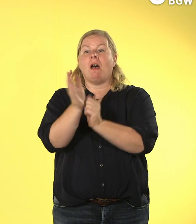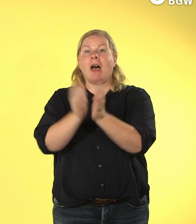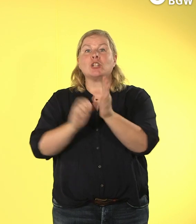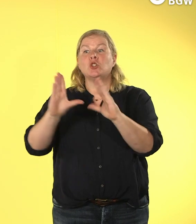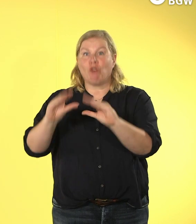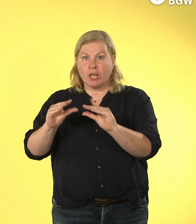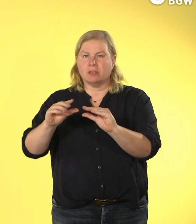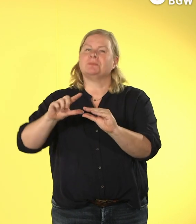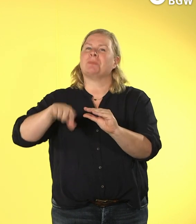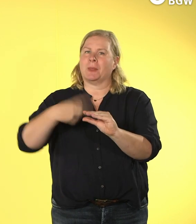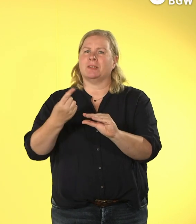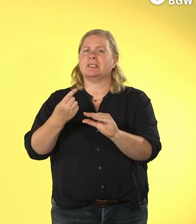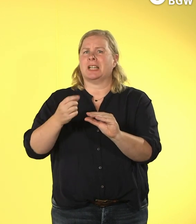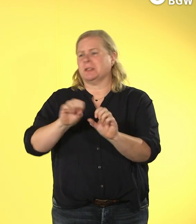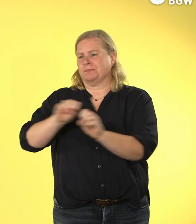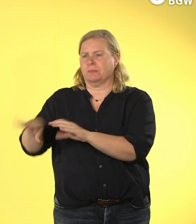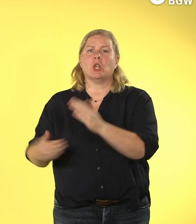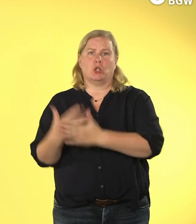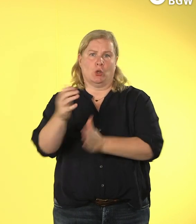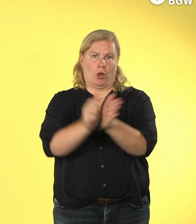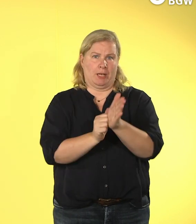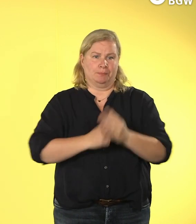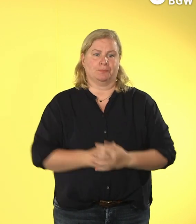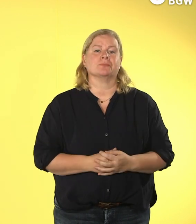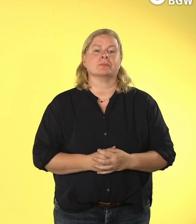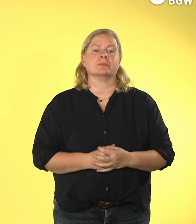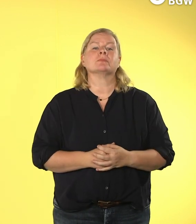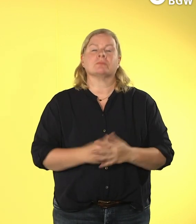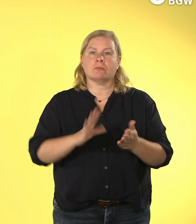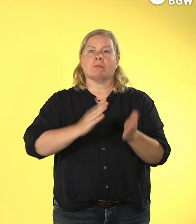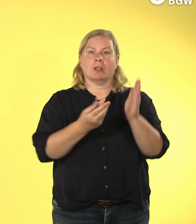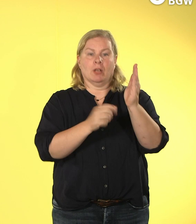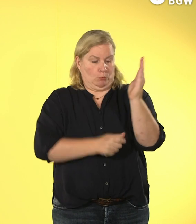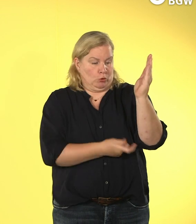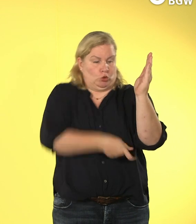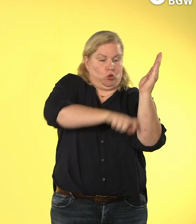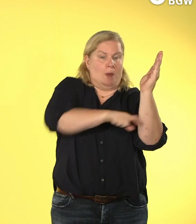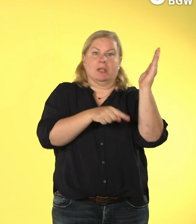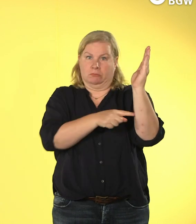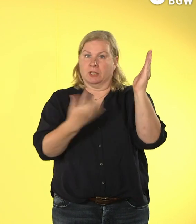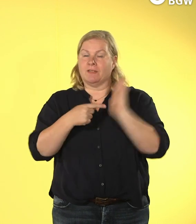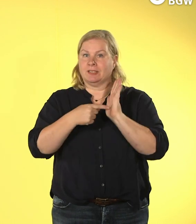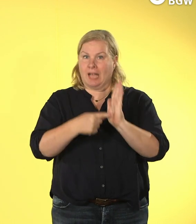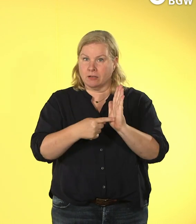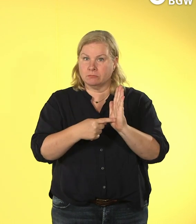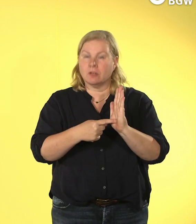Stulpe hatte ich Ihnen gezeigt. Einmalhandschuhe nur einmal benutzen. Das hatten wir auch besprochen.